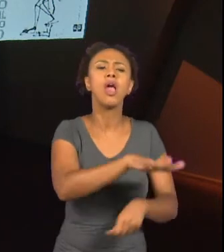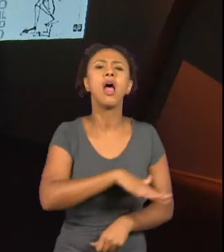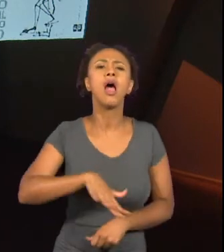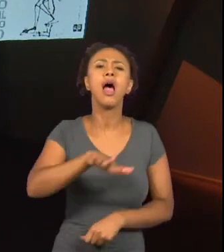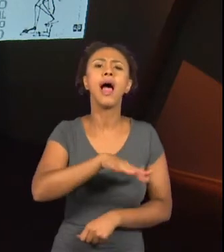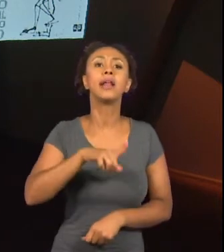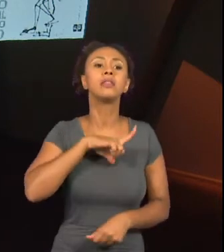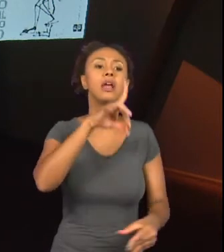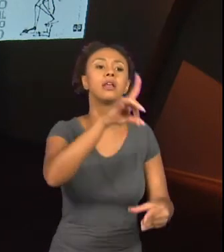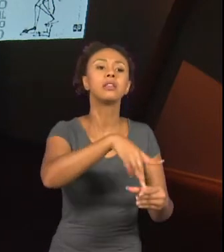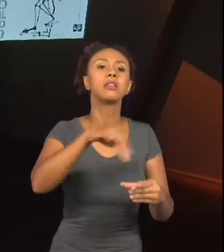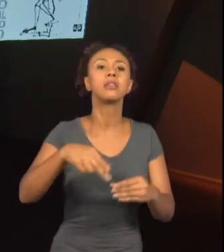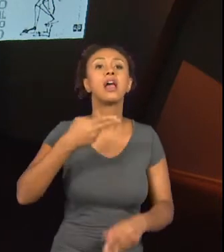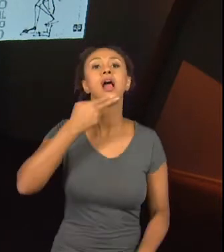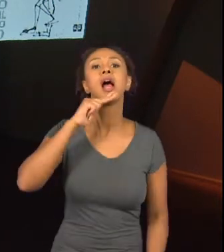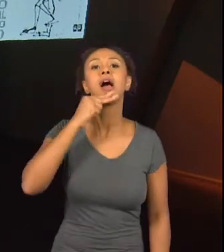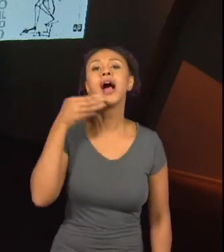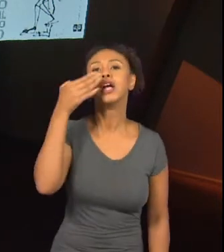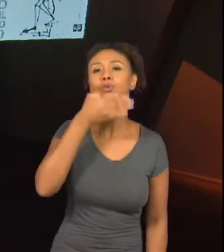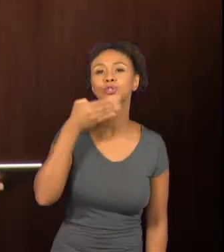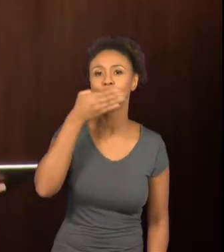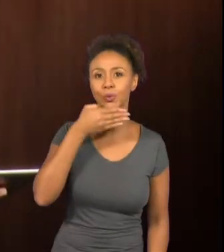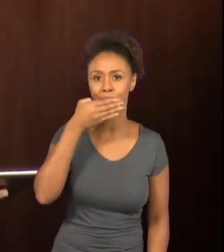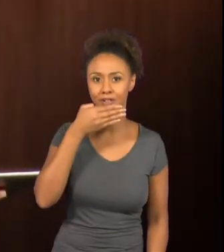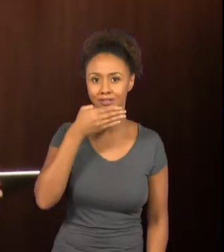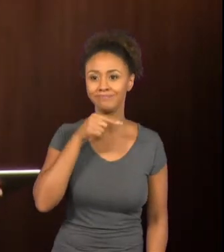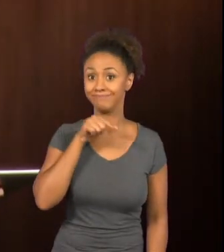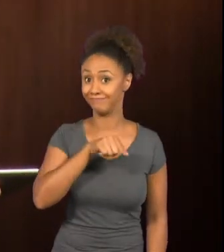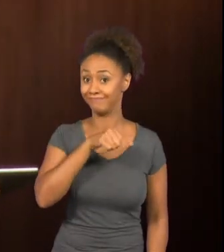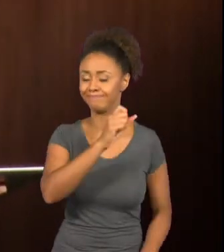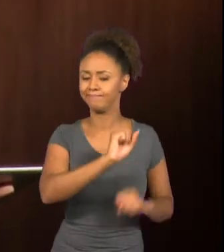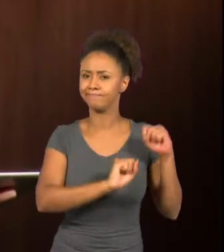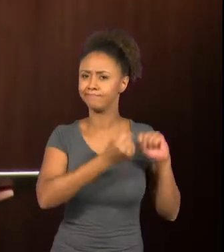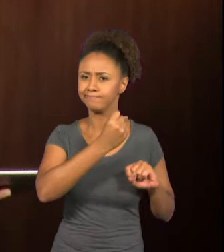DE-AÇÚCAR, DO LATIFÚNDIO, ALI DO CANAVIAL.